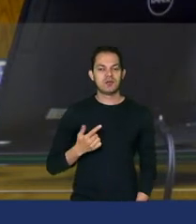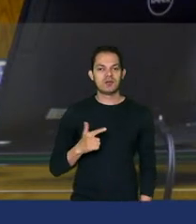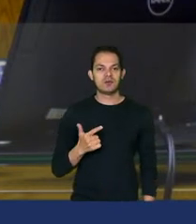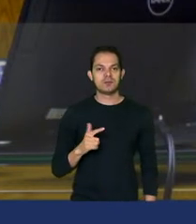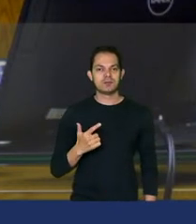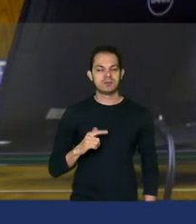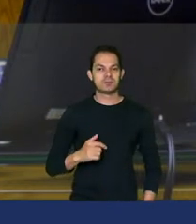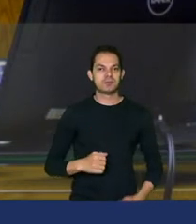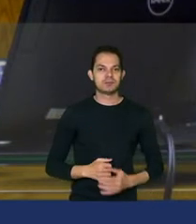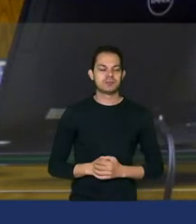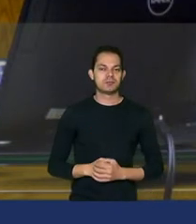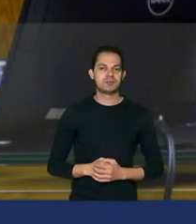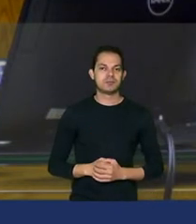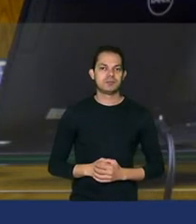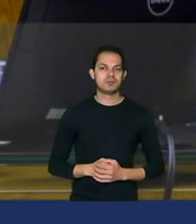DEPUTADO CHARLES FERNANDES FERNANDES. AUSENTE DA SALA